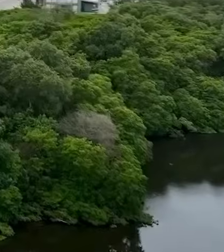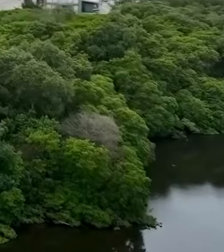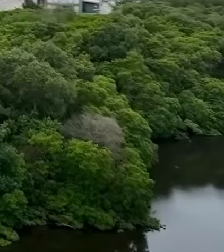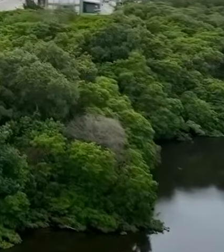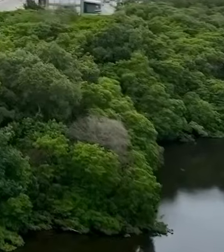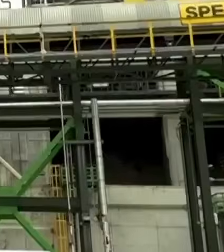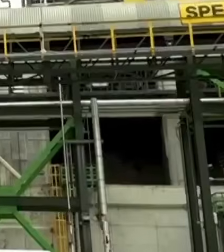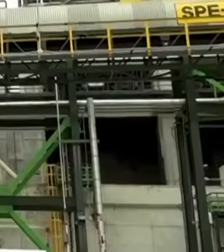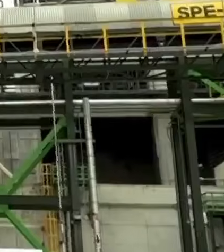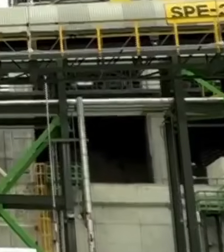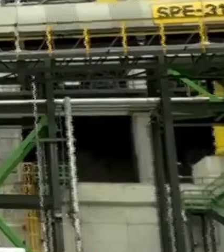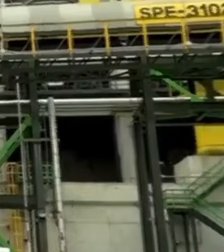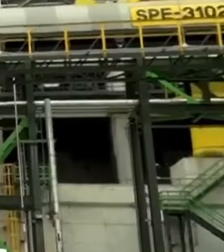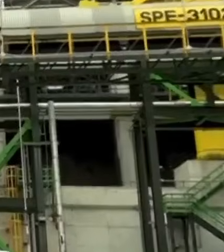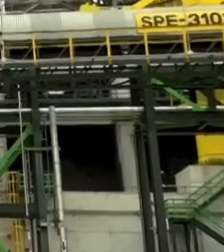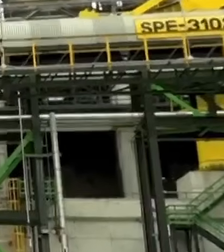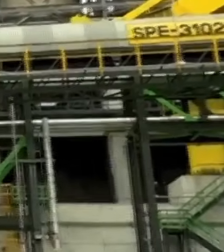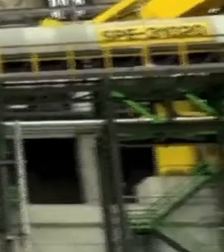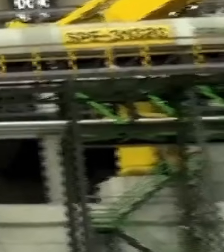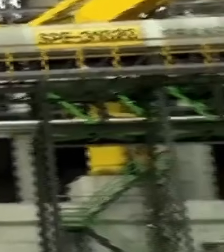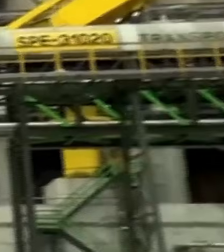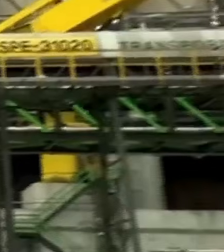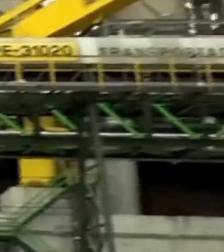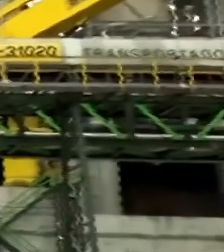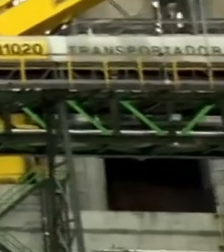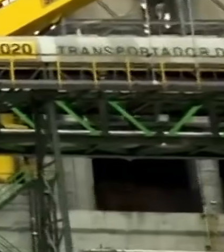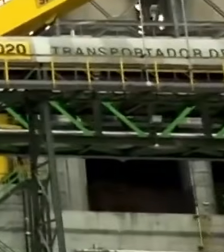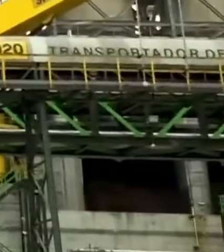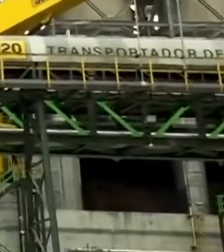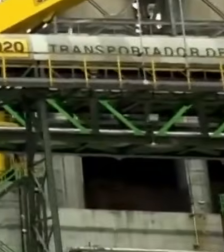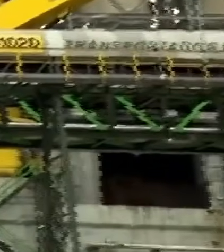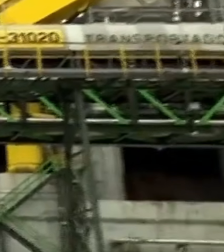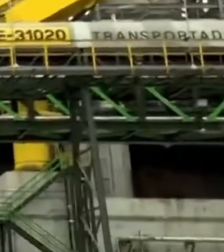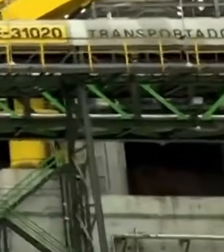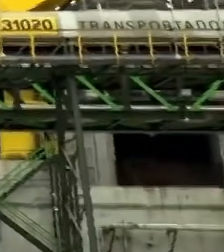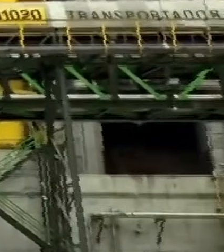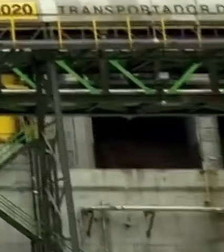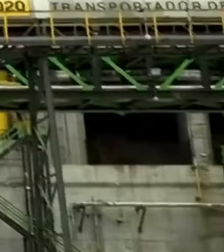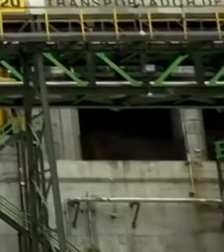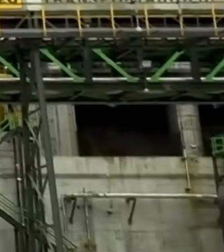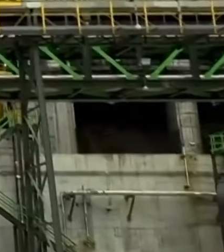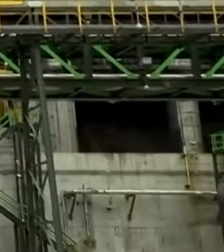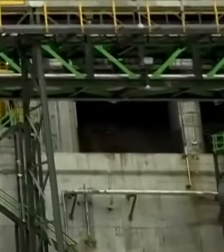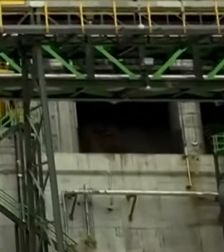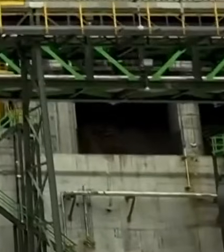cual nos permite aprovecharlos al máximo Esta es también una obra que está dedicada